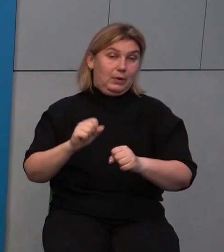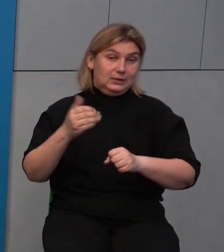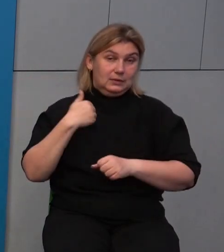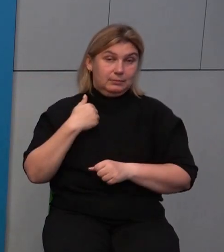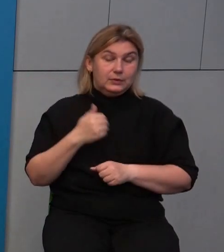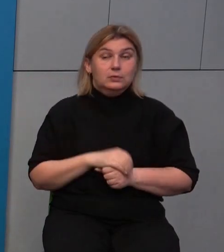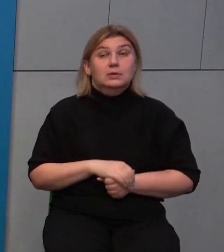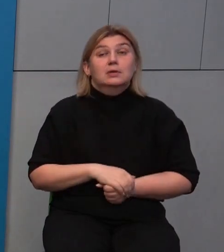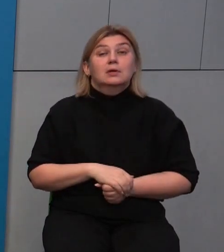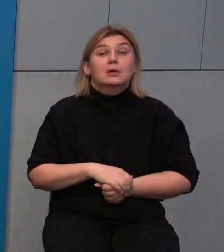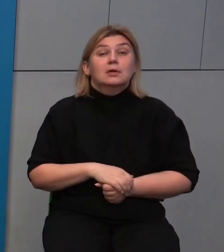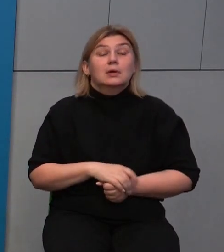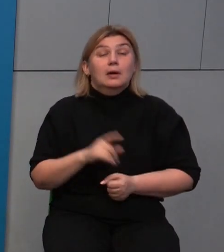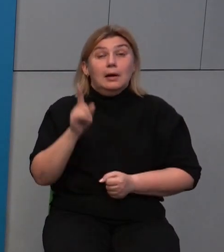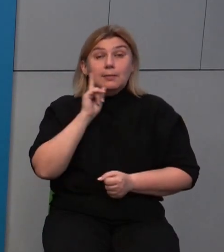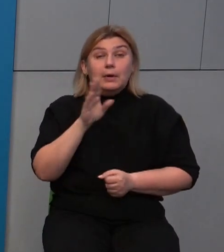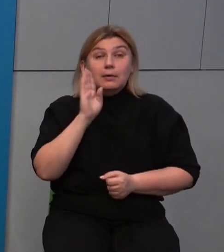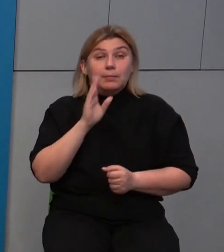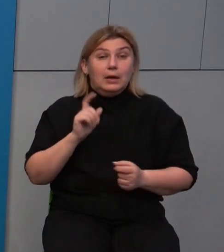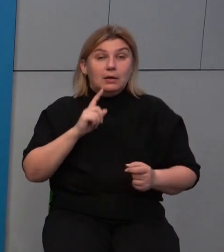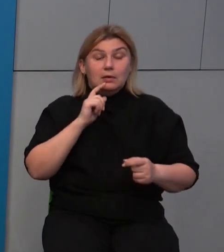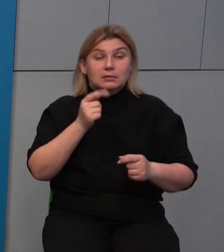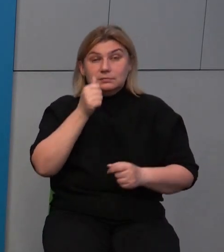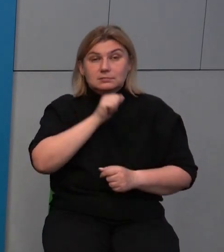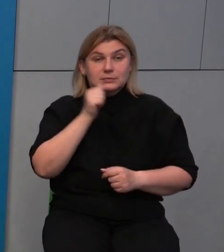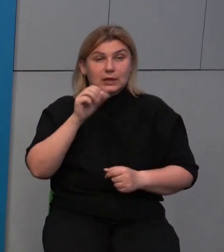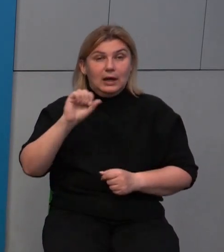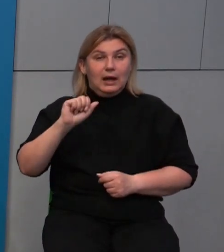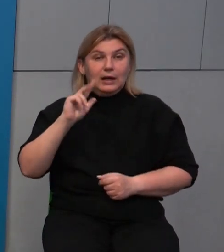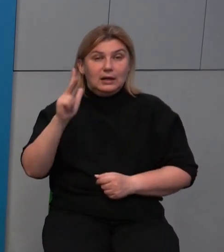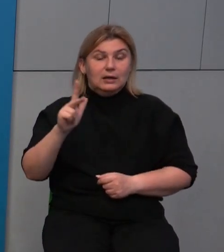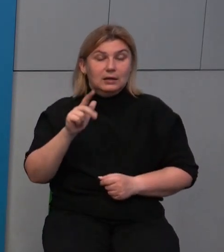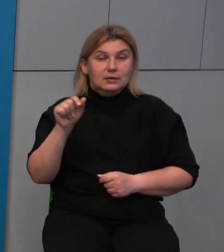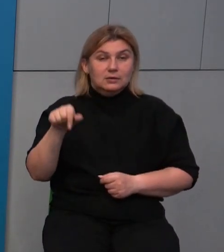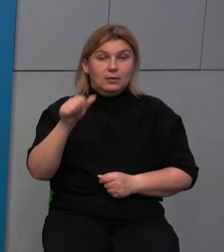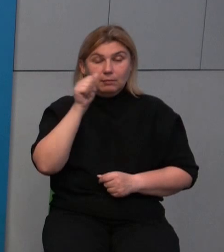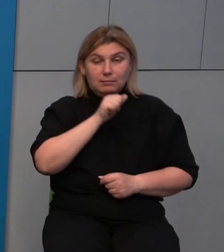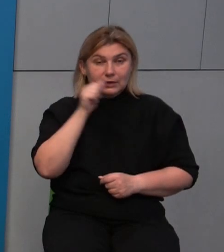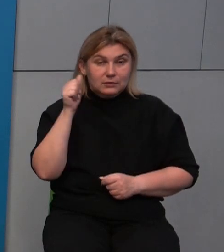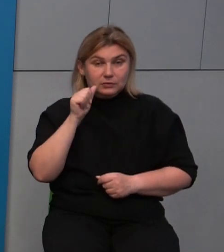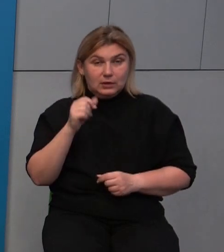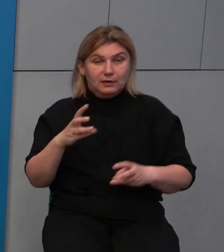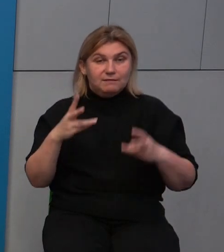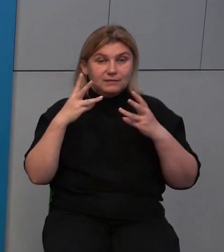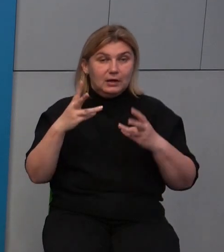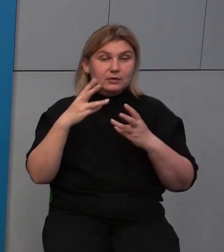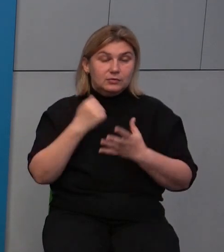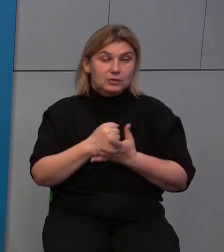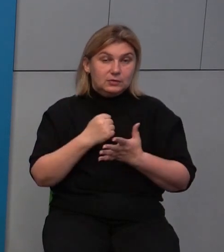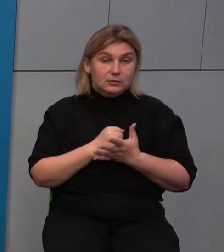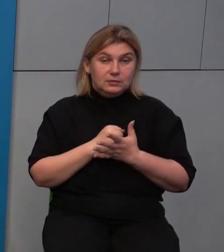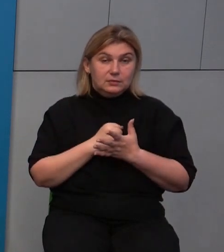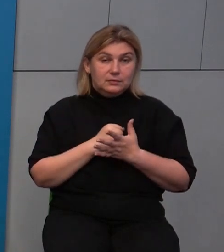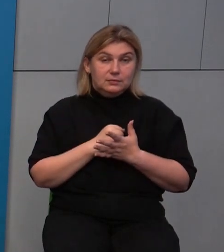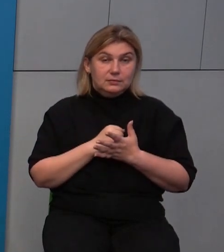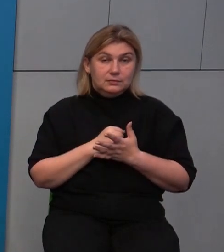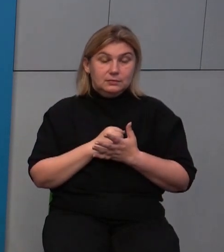ale on prawdopodobnie był w kontrwywiadzie AK, czyli to milczenie o ważnych sprawach było po prostu,